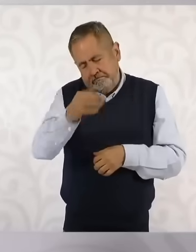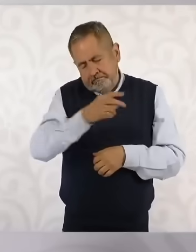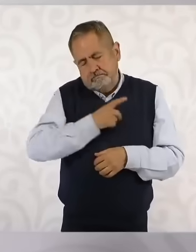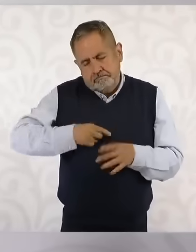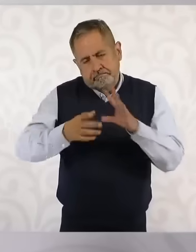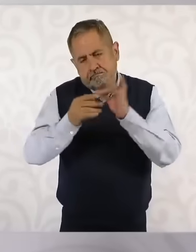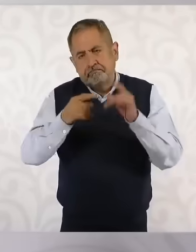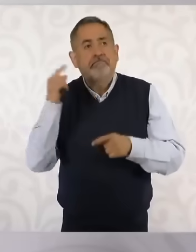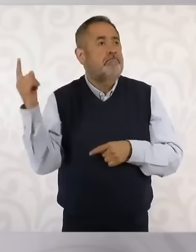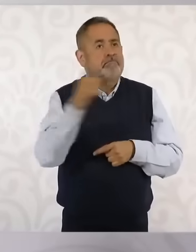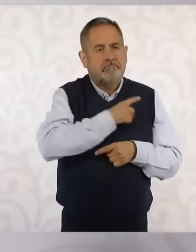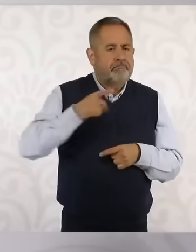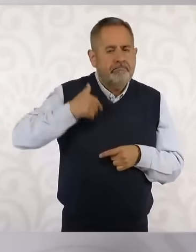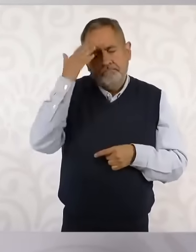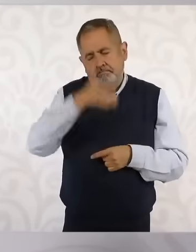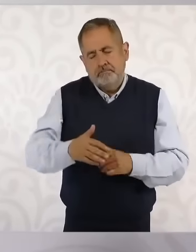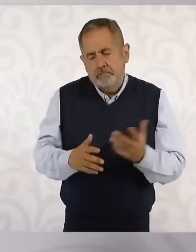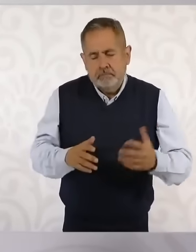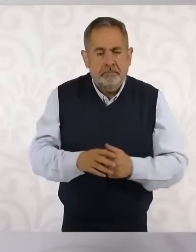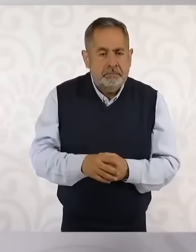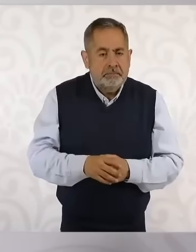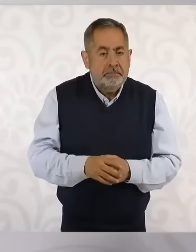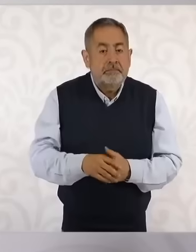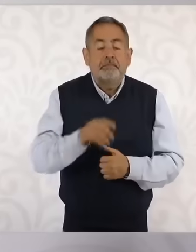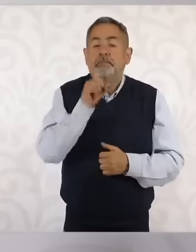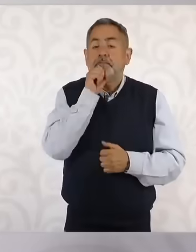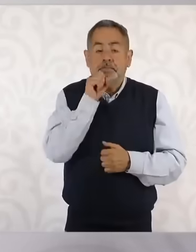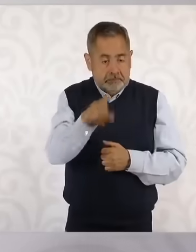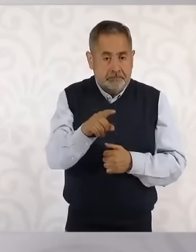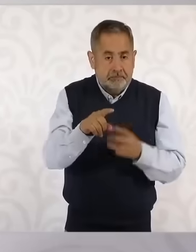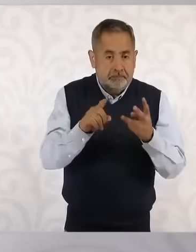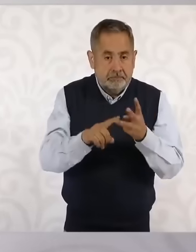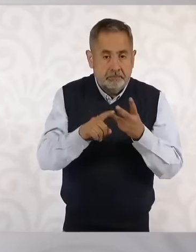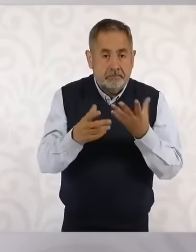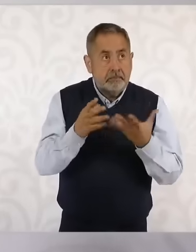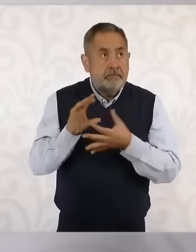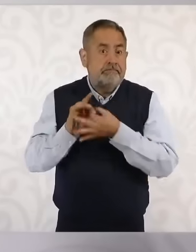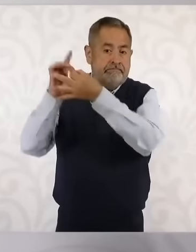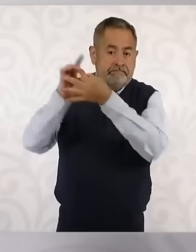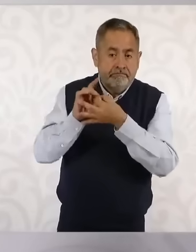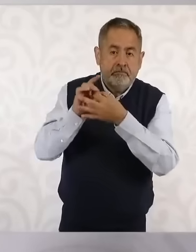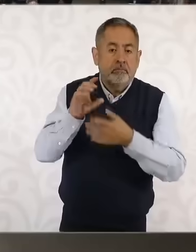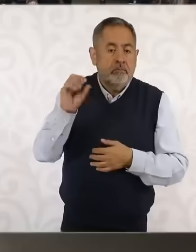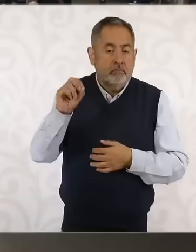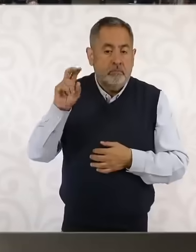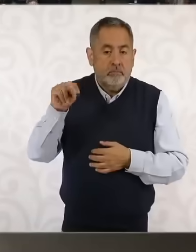todas y todos los mexicanos. también está en relación con Naciones Unidas para que algún